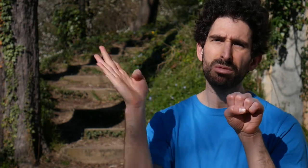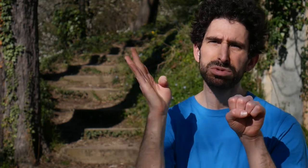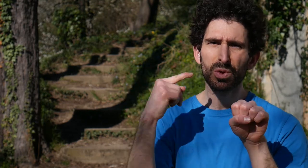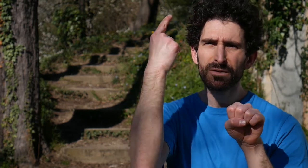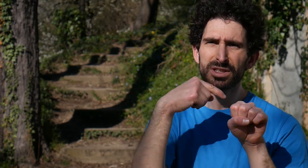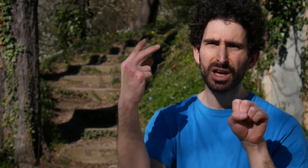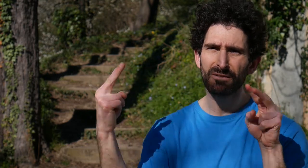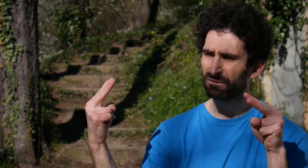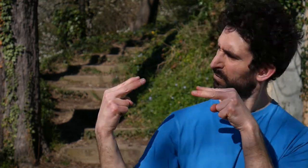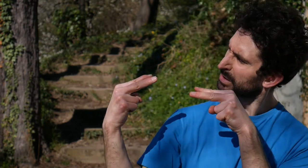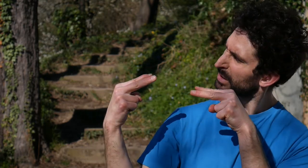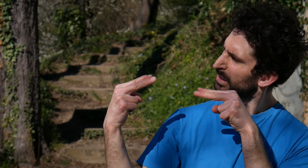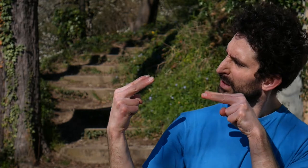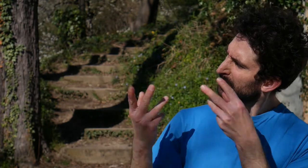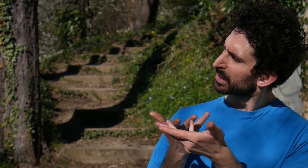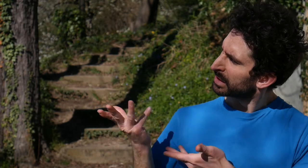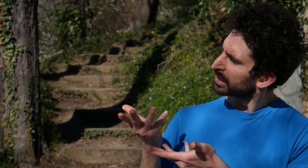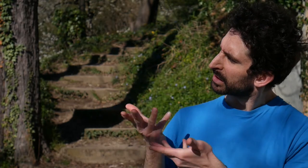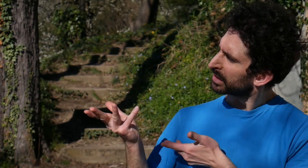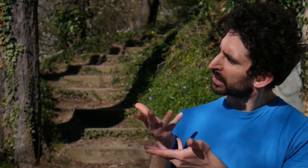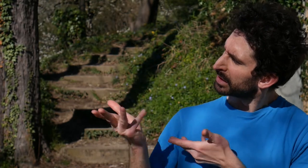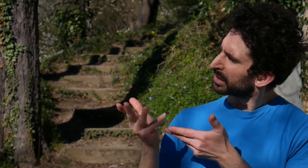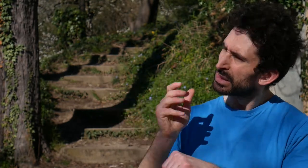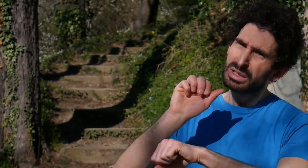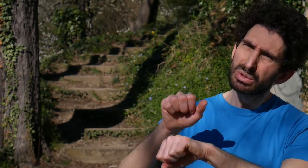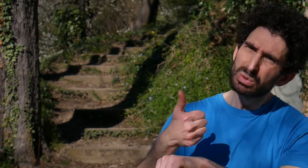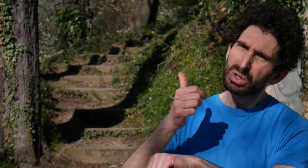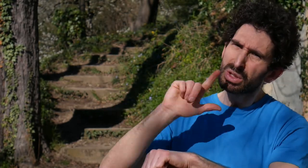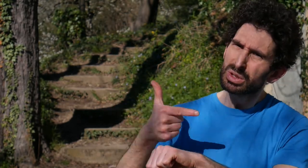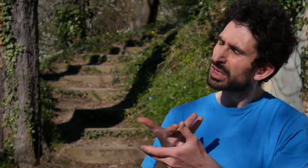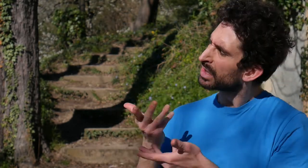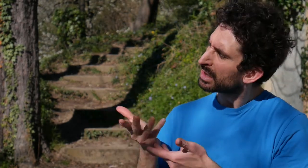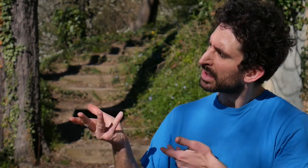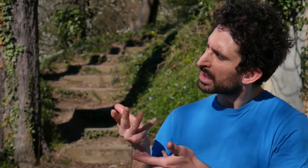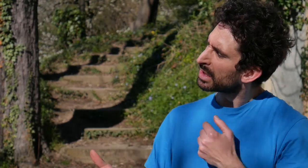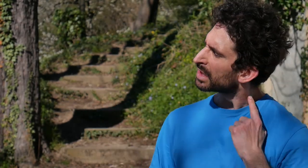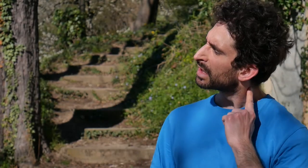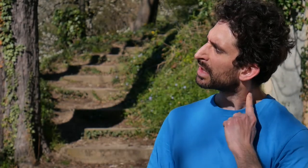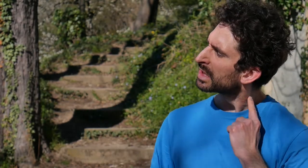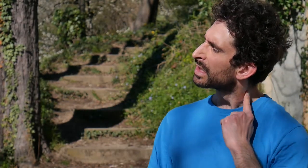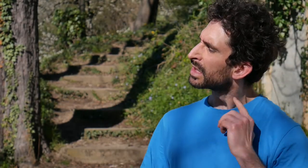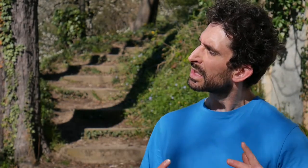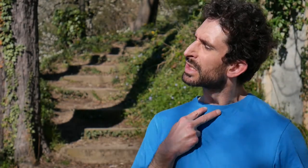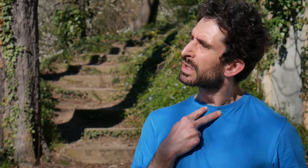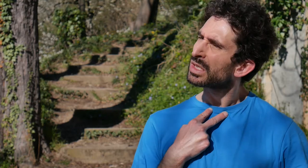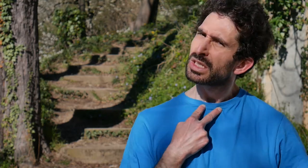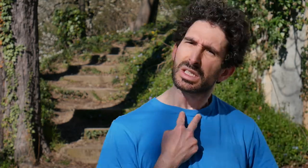ont besoin de se voir le visage pour échanger. Au bout d'1h, 2h d'échanges, le cou est bloqué.